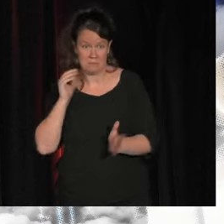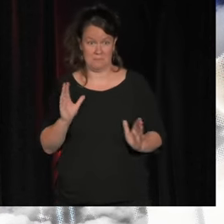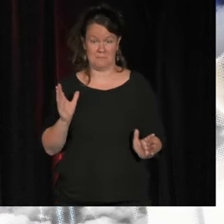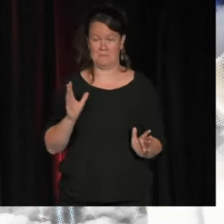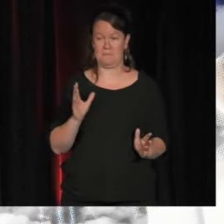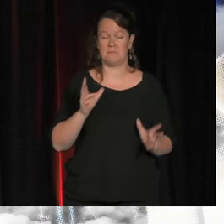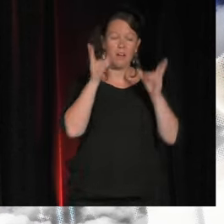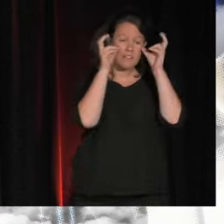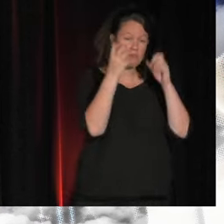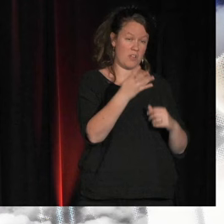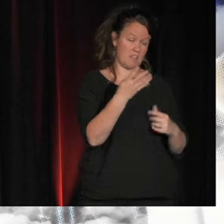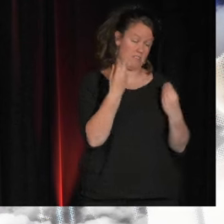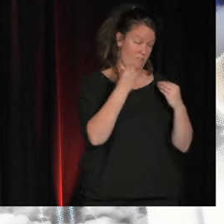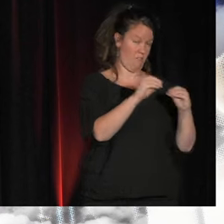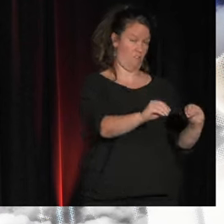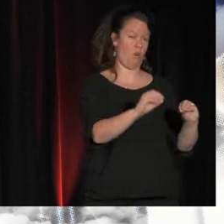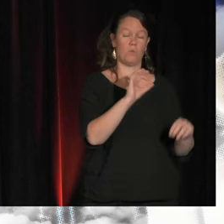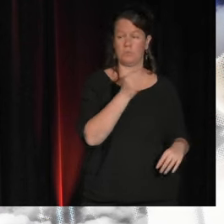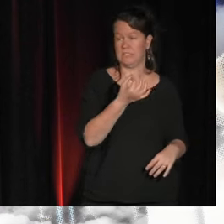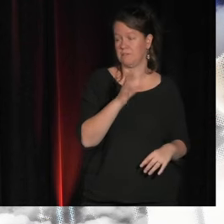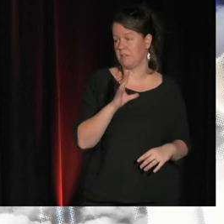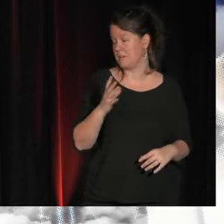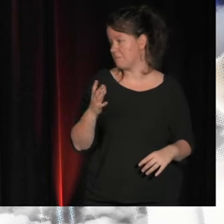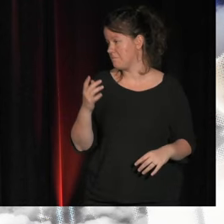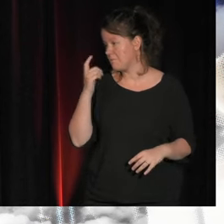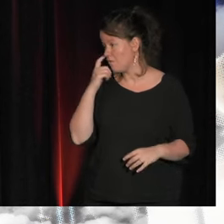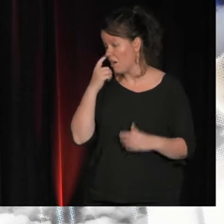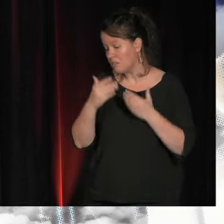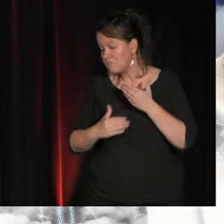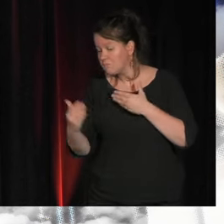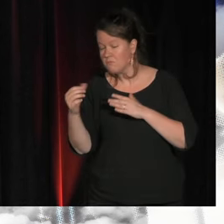Diablo 4 se vend super bien, etc., mais il faudra qu'on voie, tu vois, dans les mois et les années à venir si le battle passe,